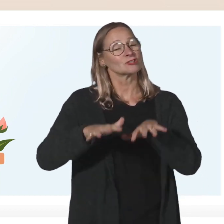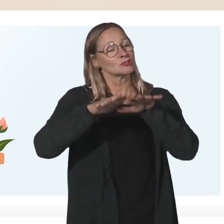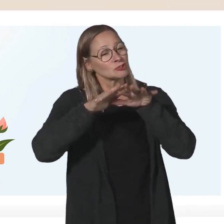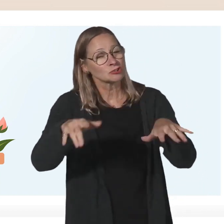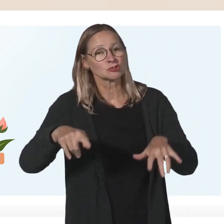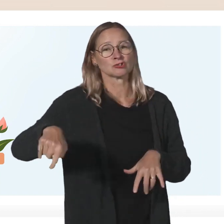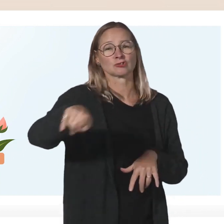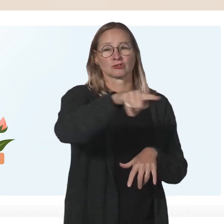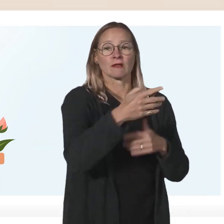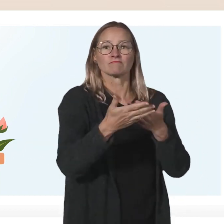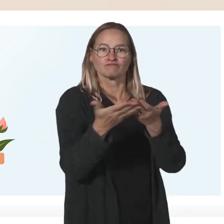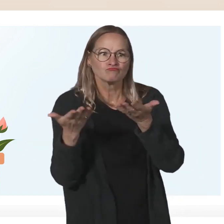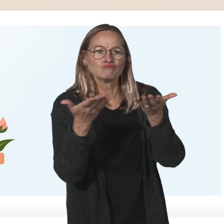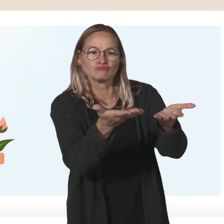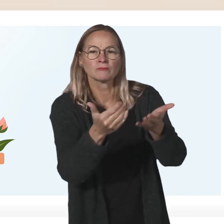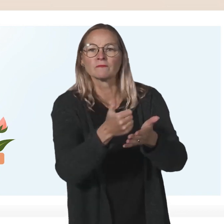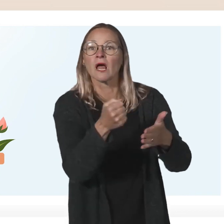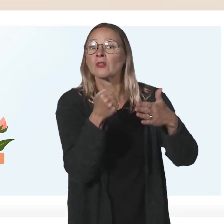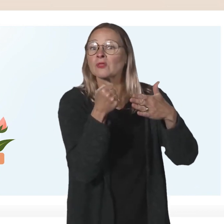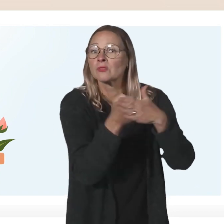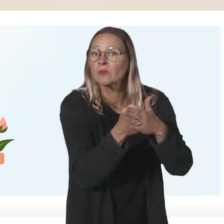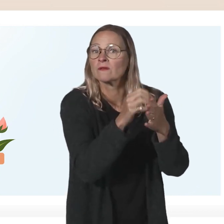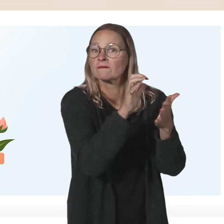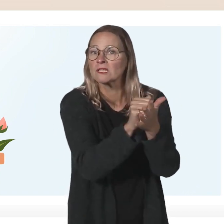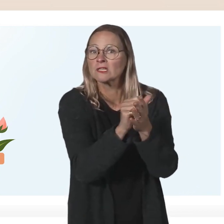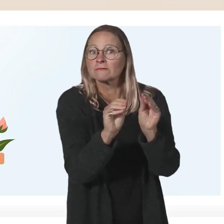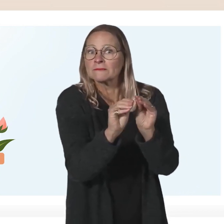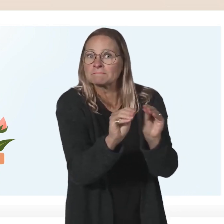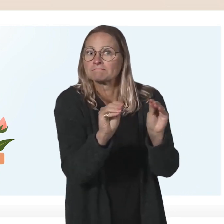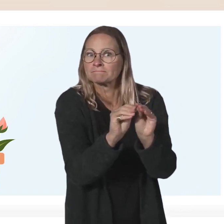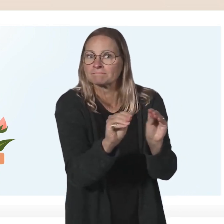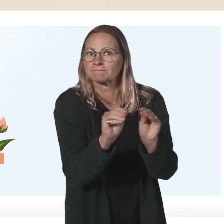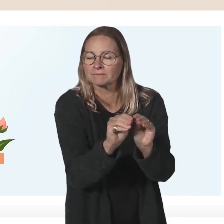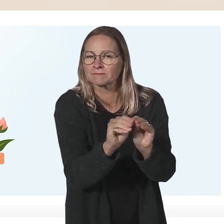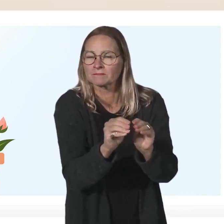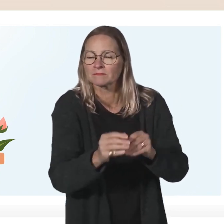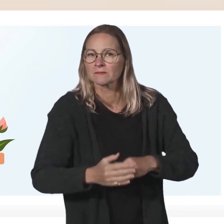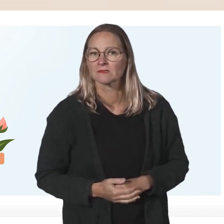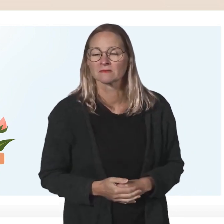suurimmalle osalle tarjotaan tukiviittomien opetusta, -